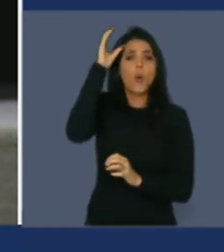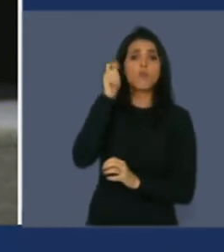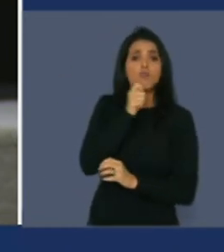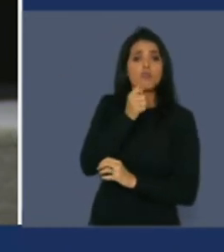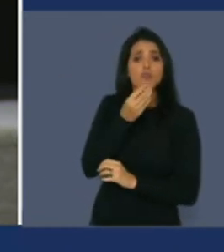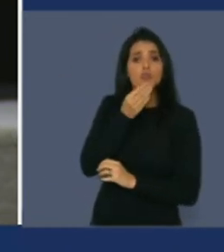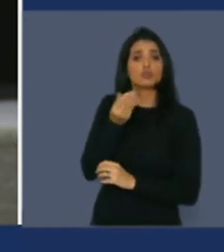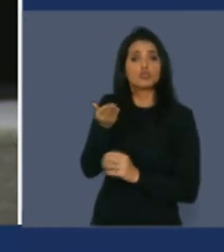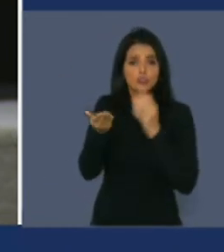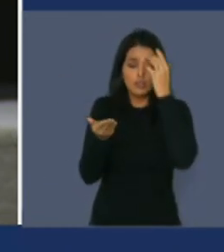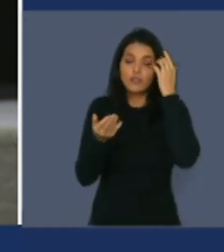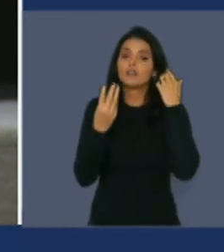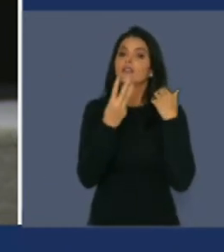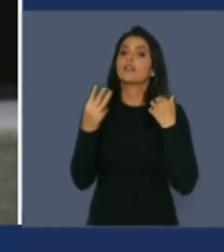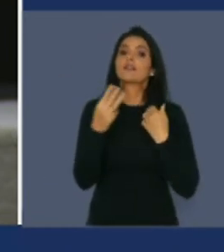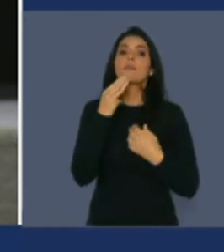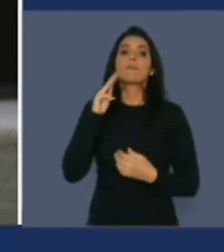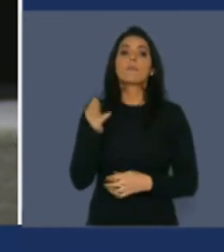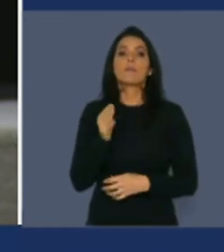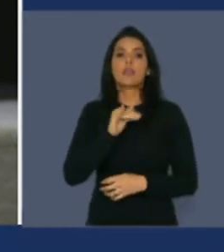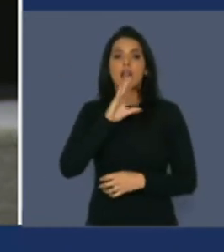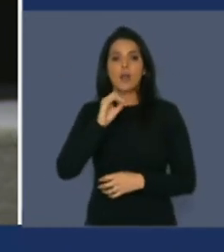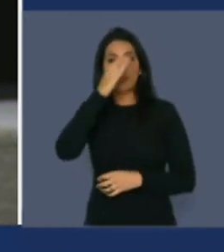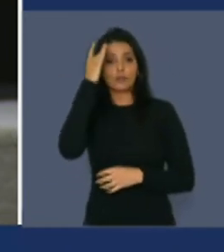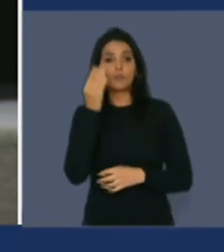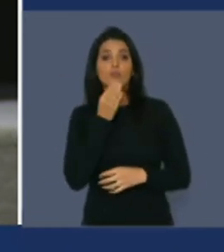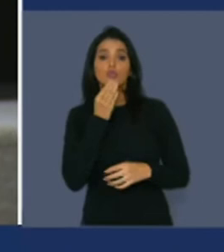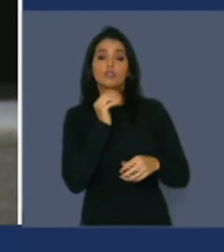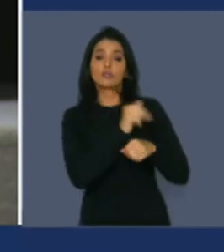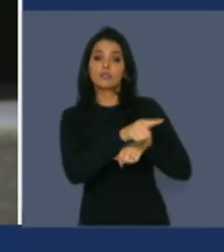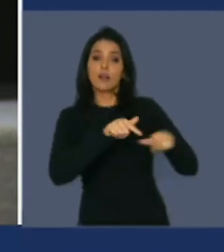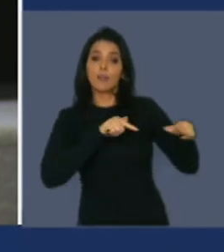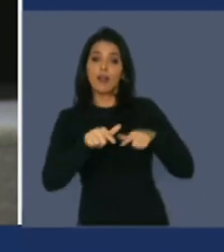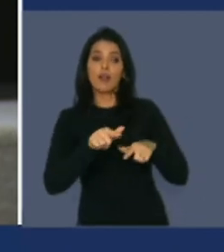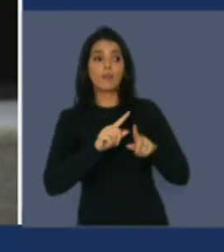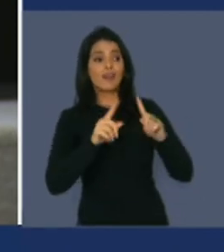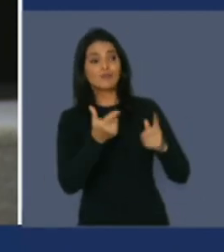E NA ESTÃO, A RENDA ESTÁ BAIXA, NÃO TEM CONSUMO, MAS ORA, ENTÃO, POR O QUE PREÇO DOS ALIMENTOS DO COMBUSTÍVEL,